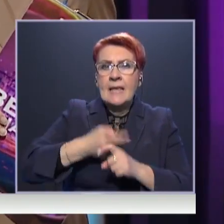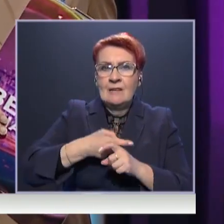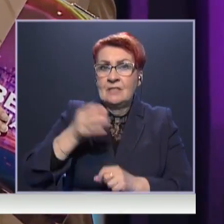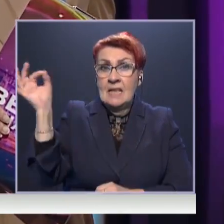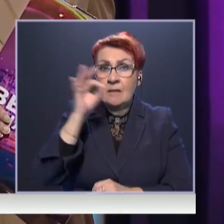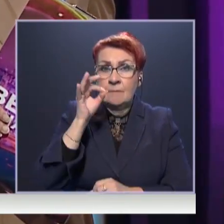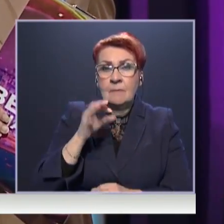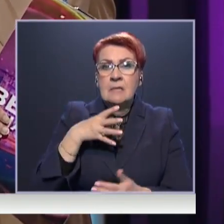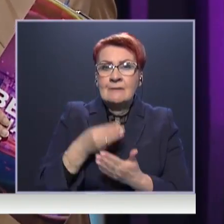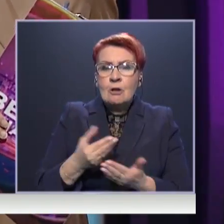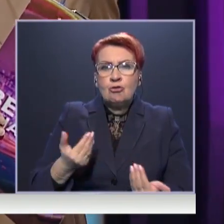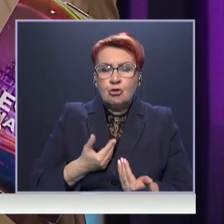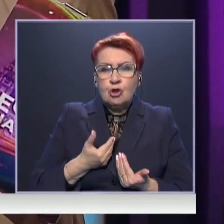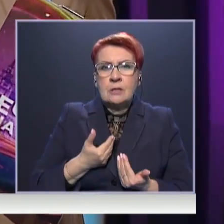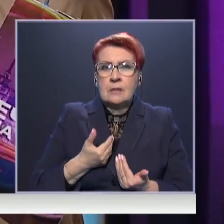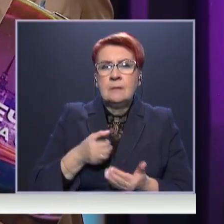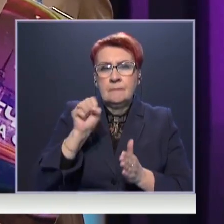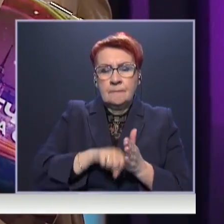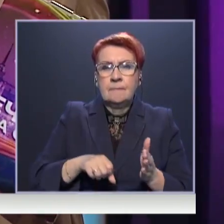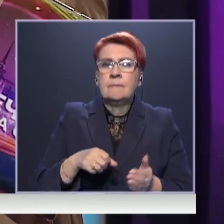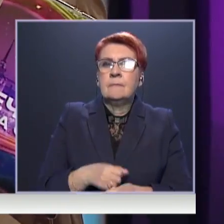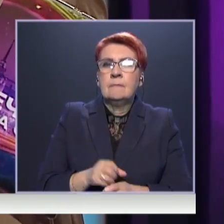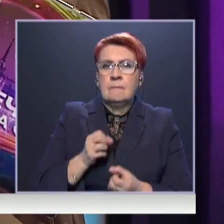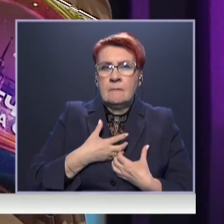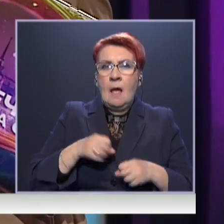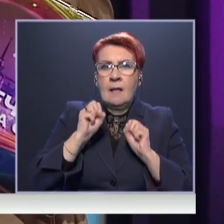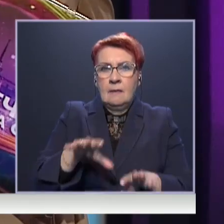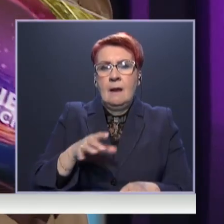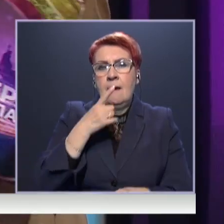своей жизни отдали более 600 тысяч Красноармейцев